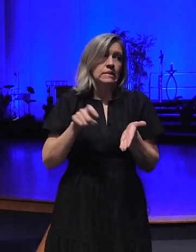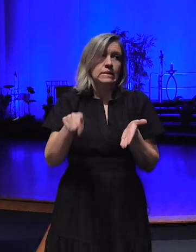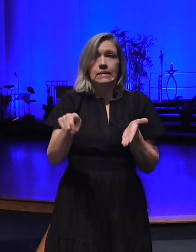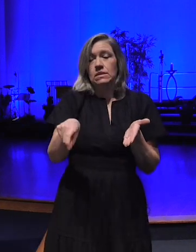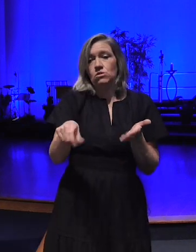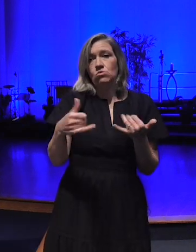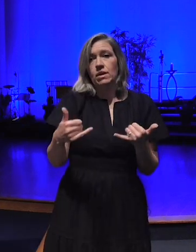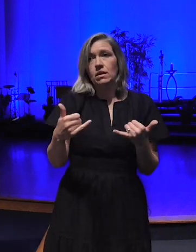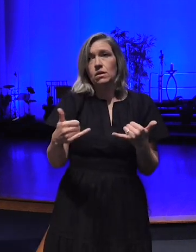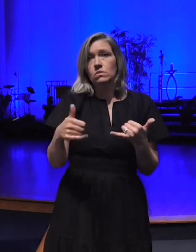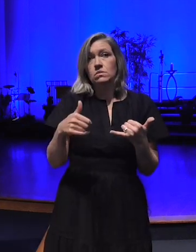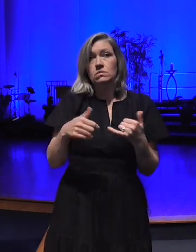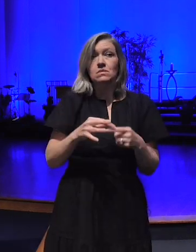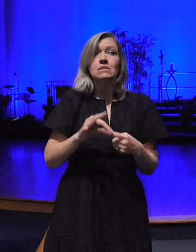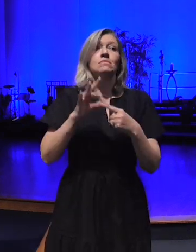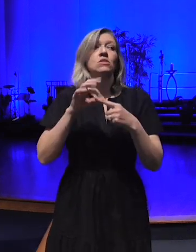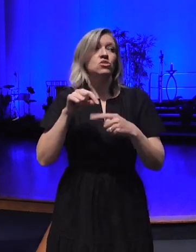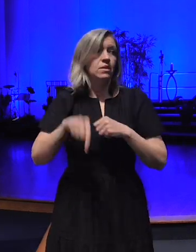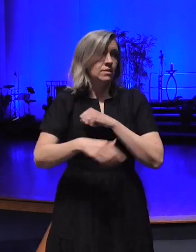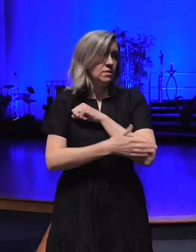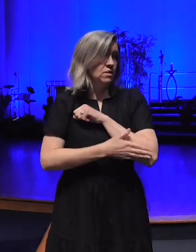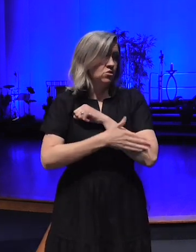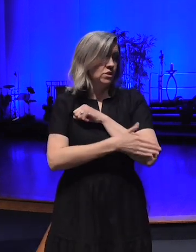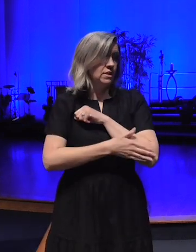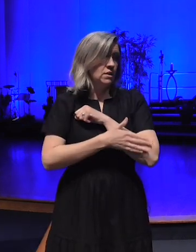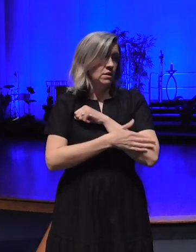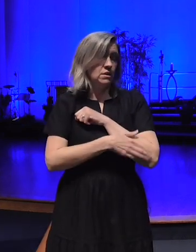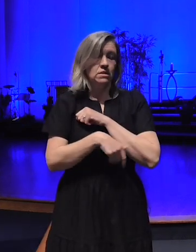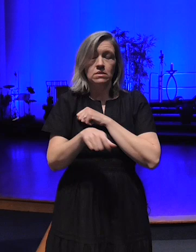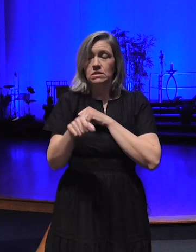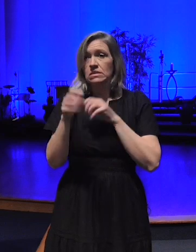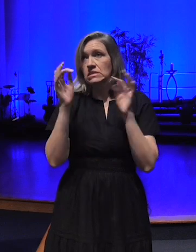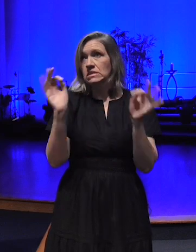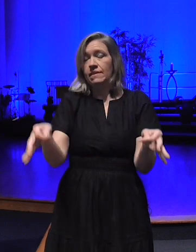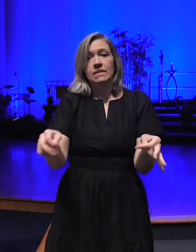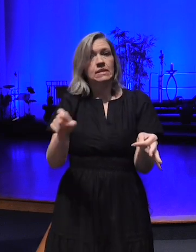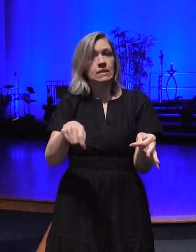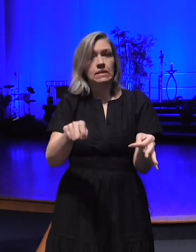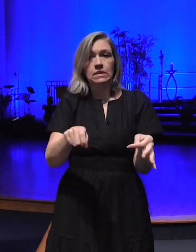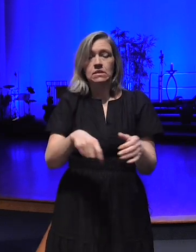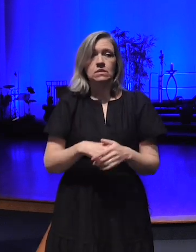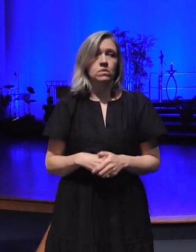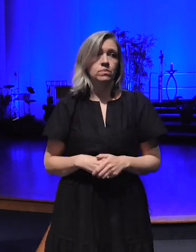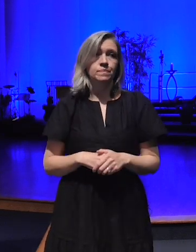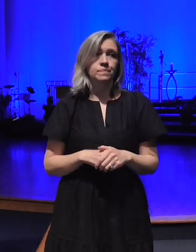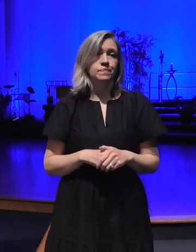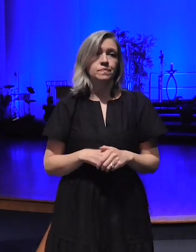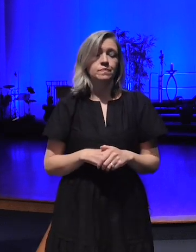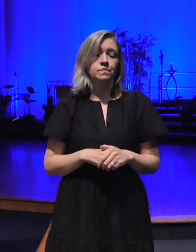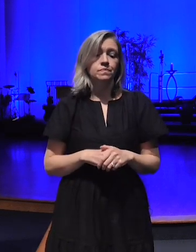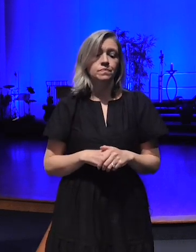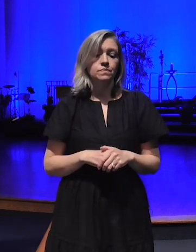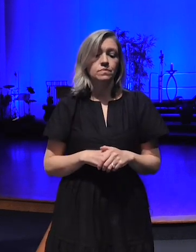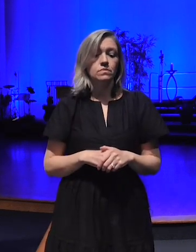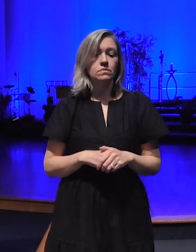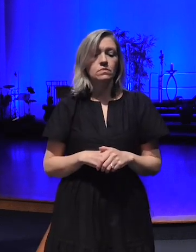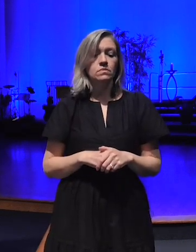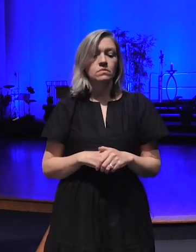país, ¿no es así? Definitivamente es necesario ahora cuando hago un llamado a una mayor compasión